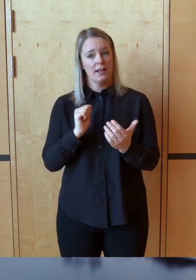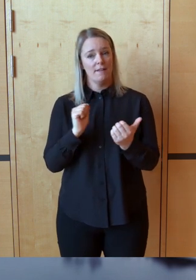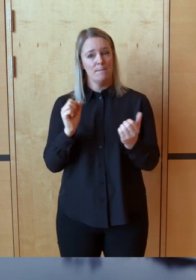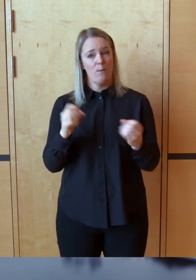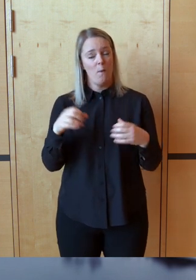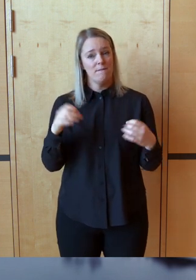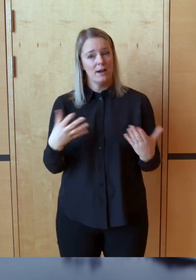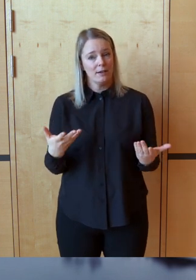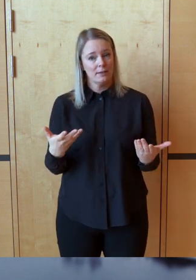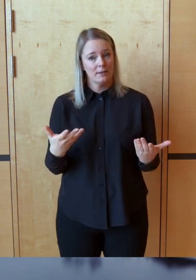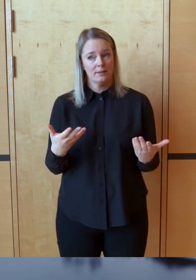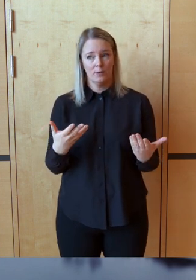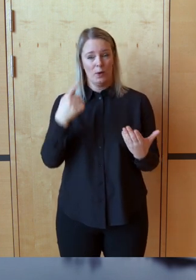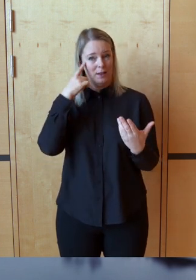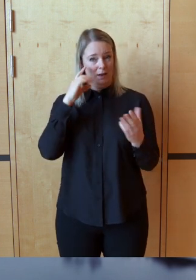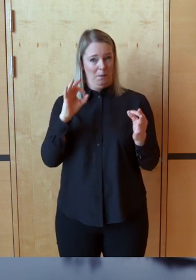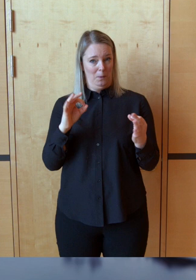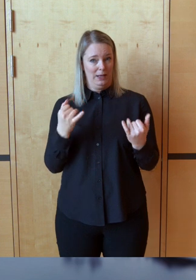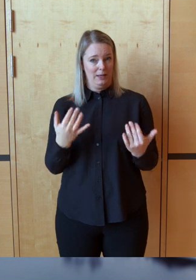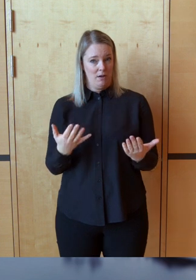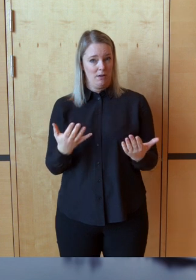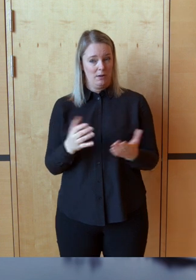Bebis då idag Och det som